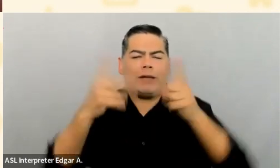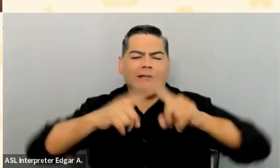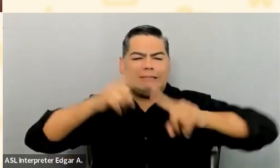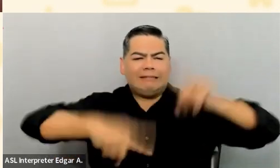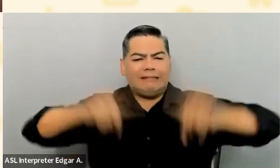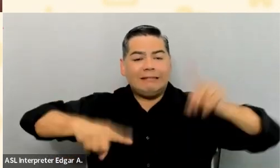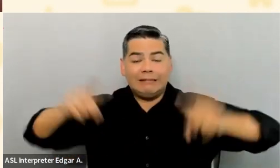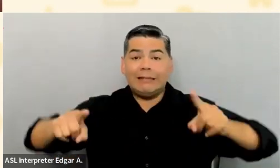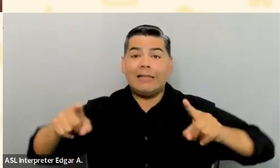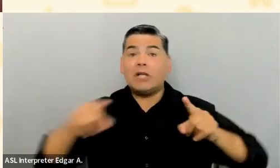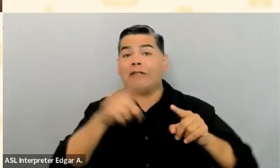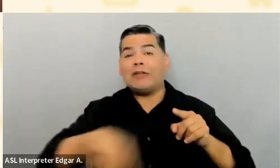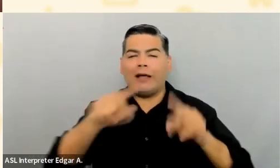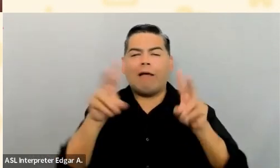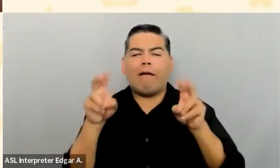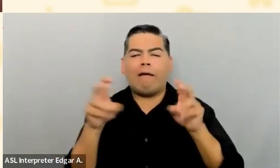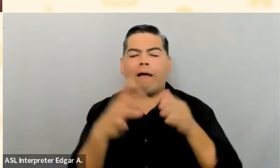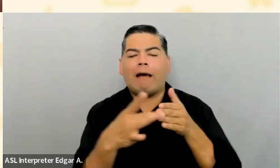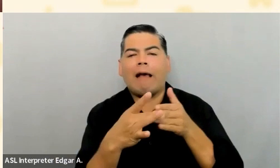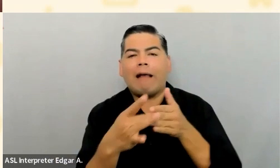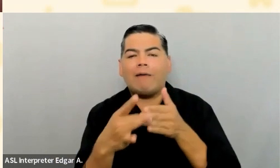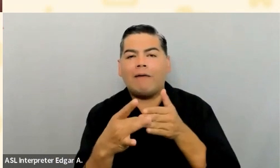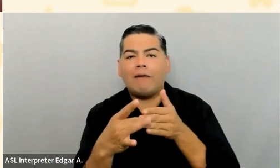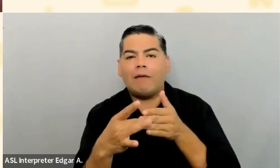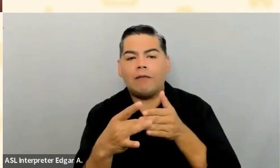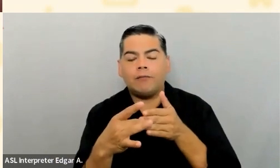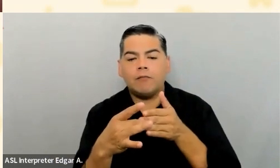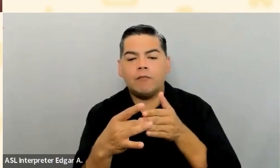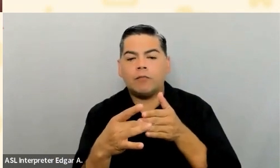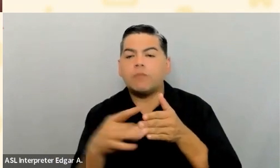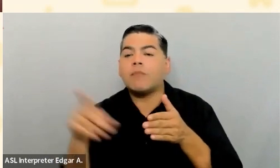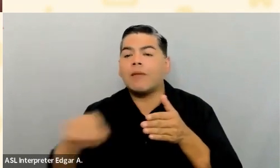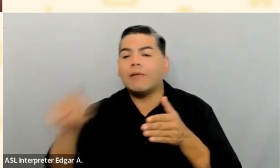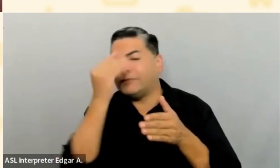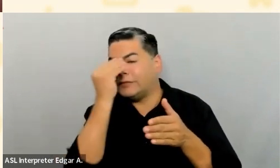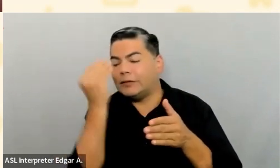¿Te dicen que han hecho el trabajo por ti?